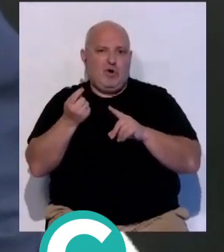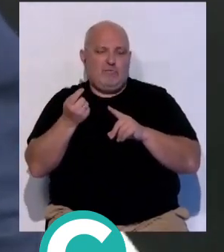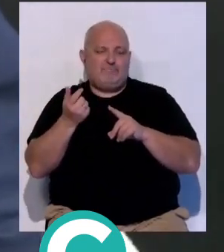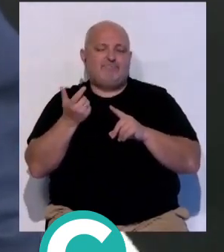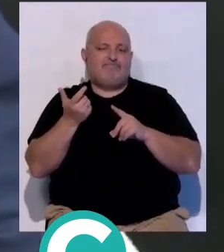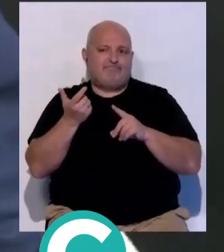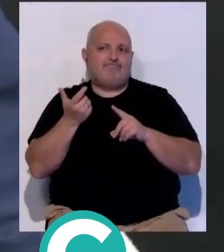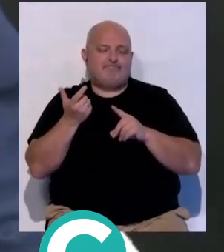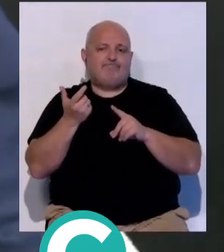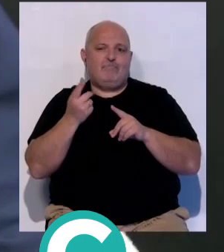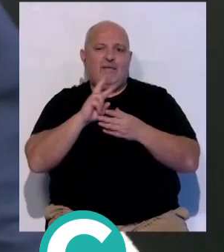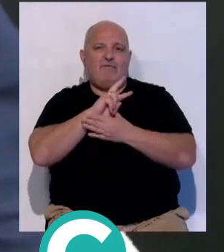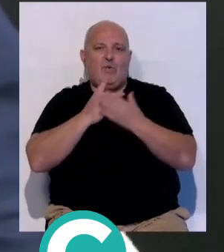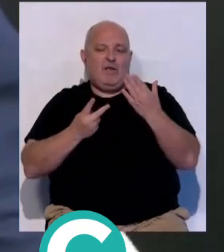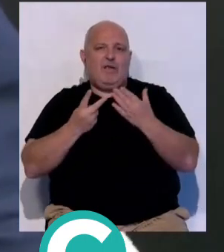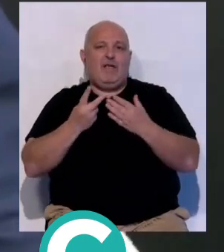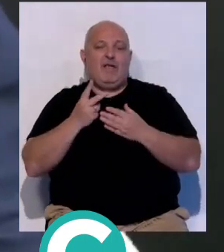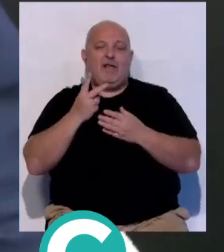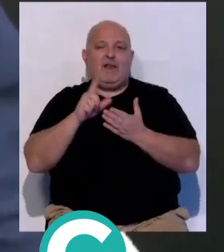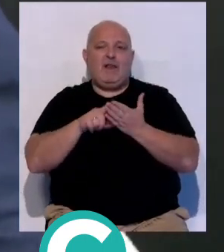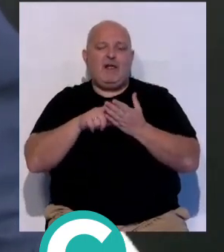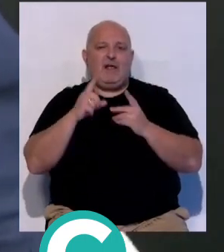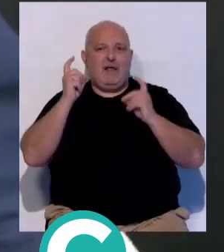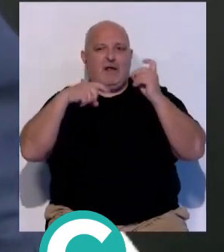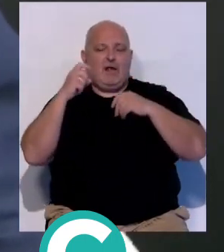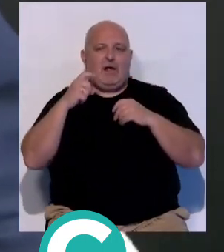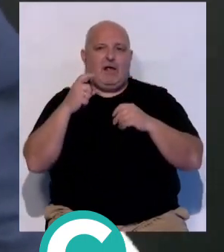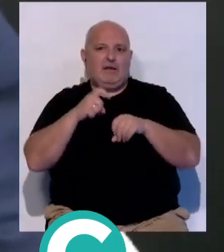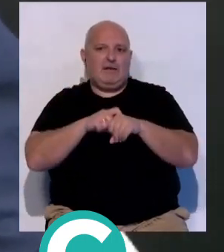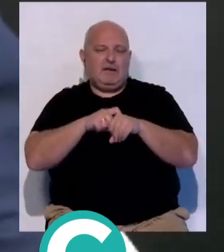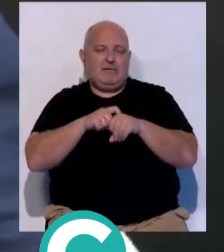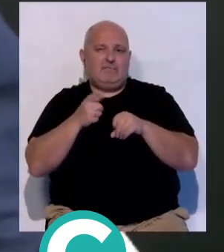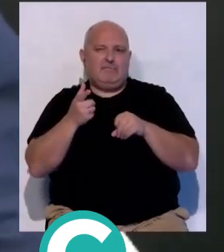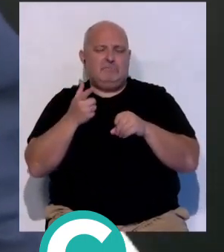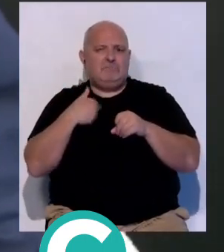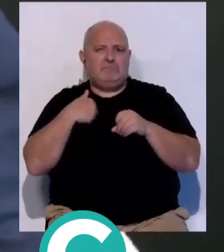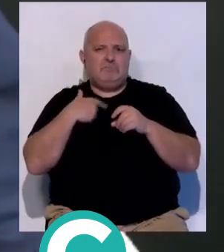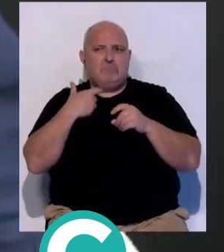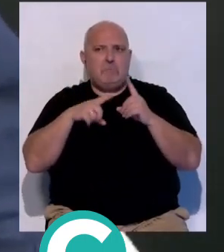el vobilingüe el lenguaje gesticular del campo y bueno no ha habido ningún gran problema no cuando